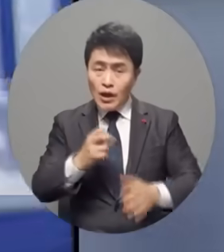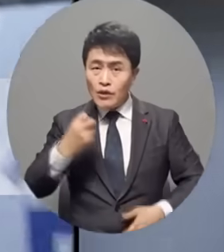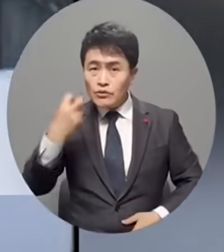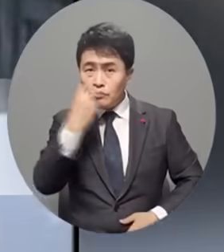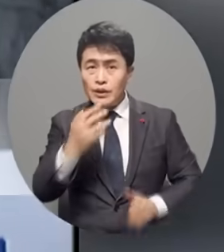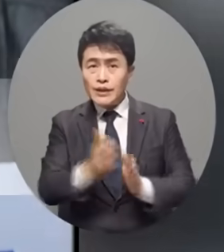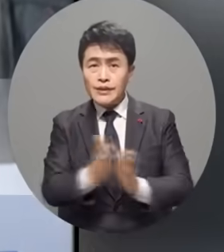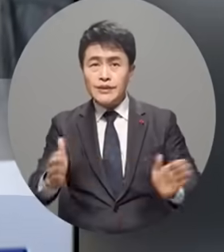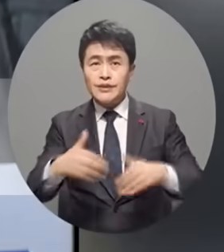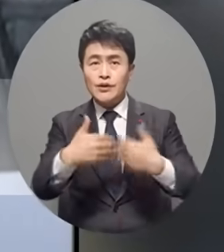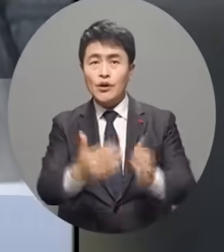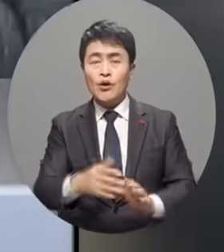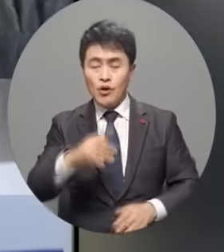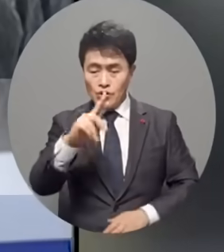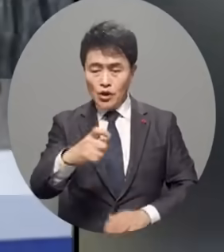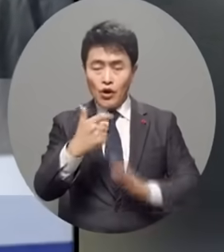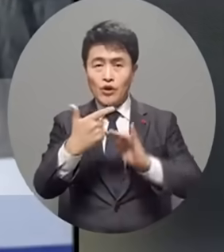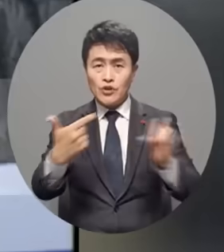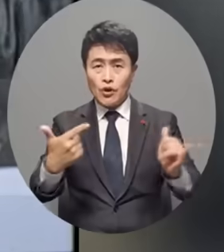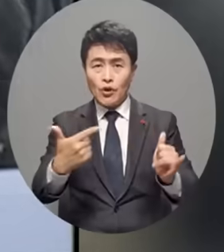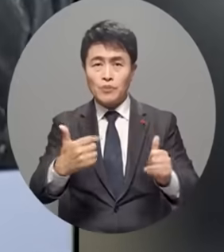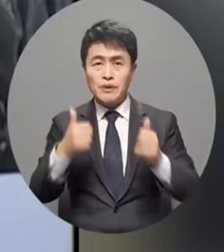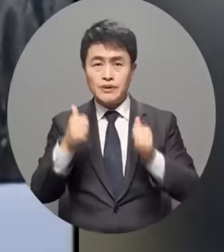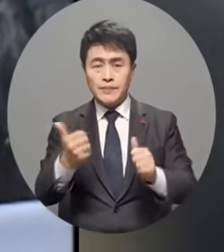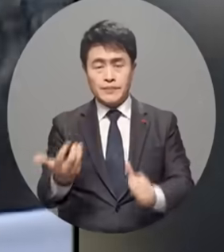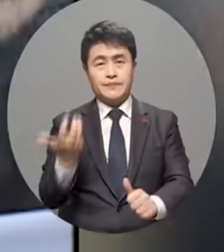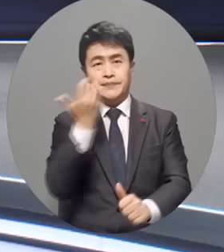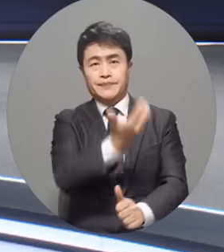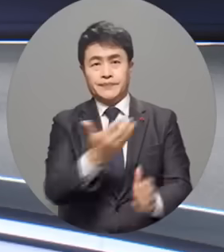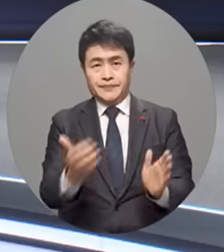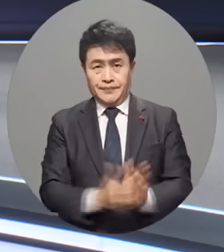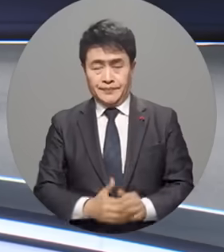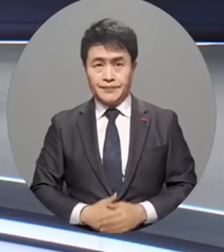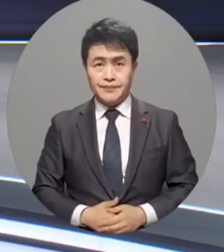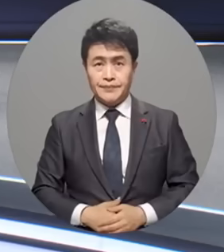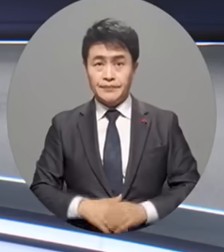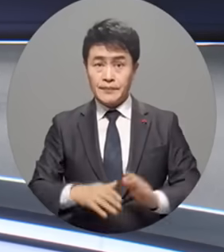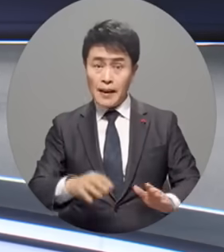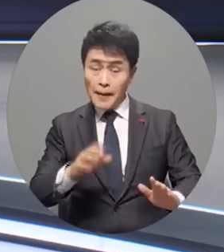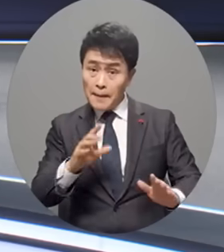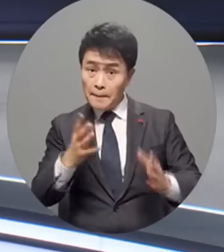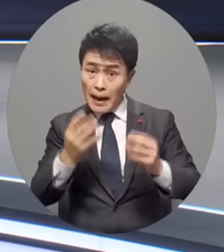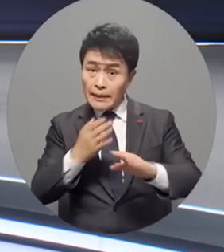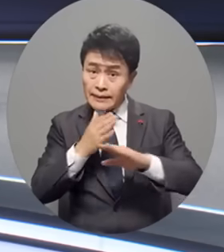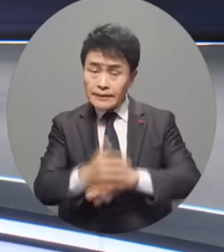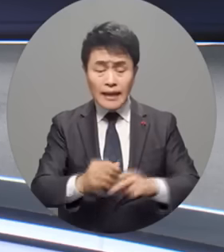특별법을 만들었고 떠밀리듯 재수사에 들어간 검찰은 이듬해 이들 중 16명만 재판에 넘겼습니다.